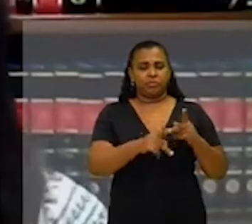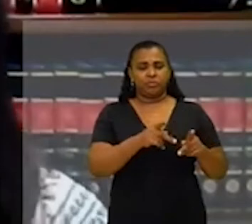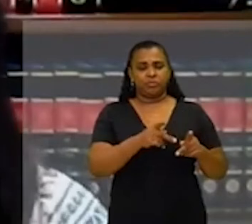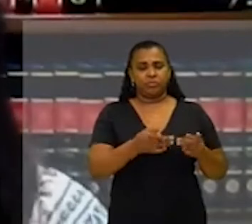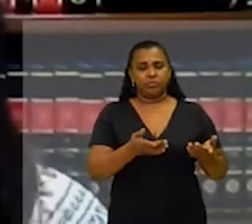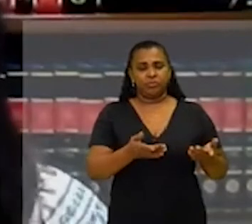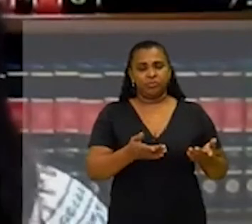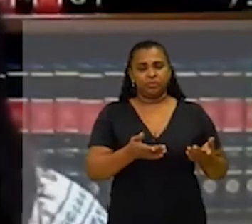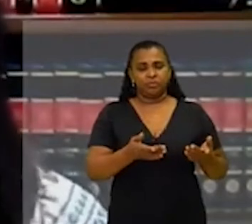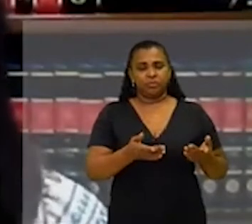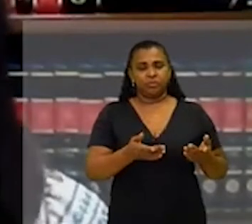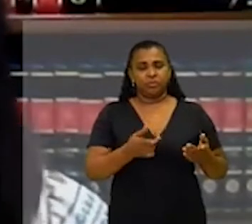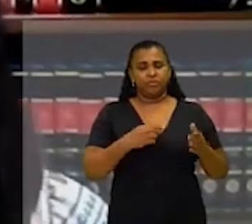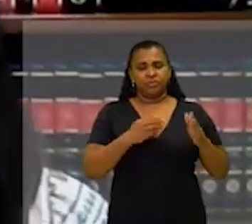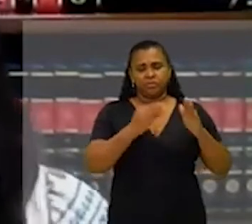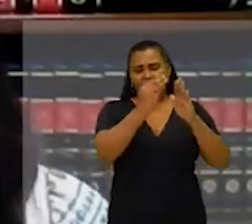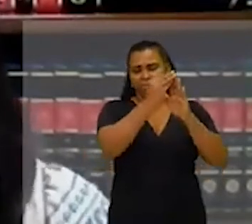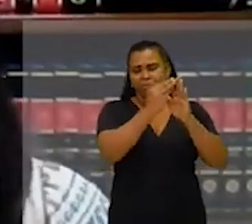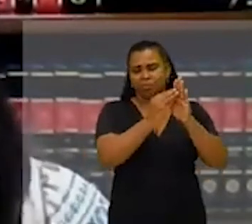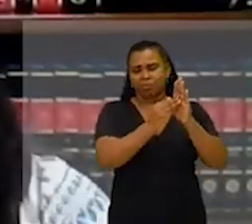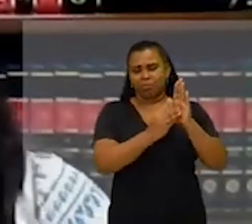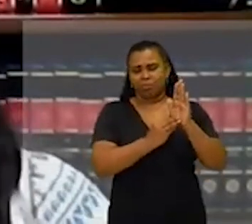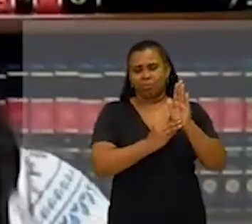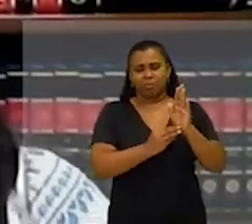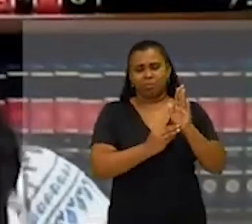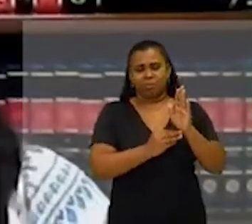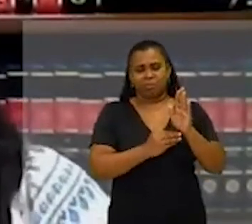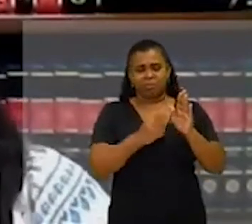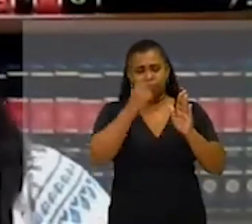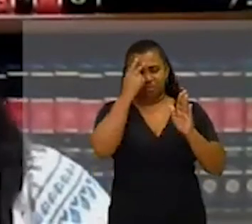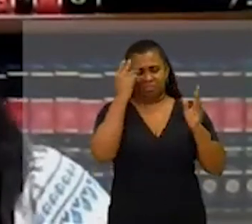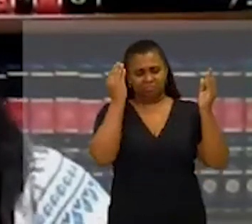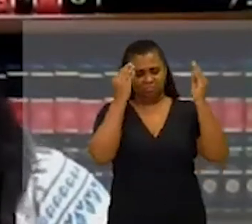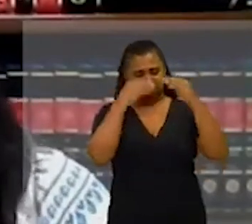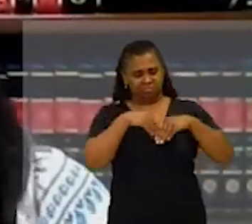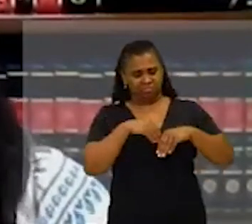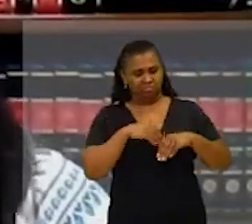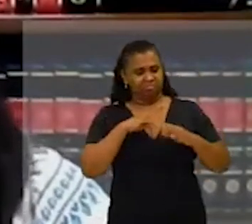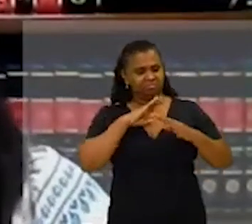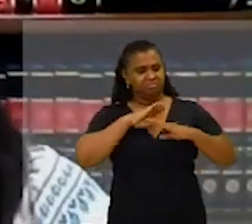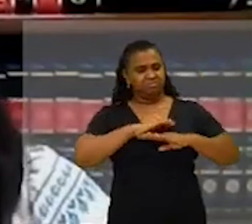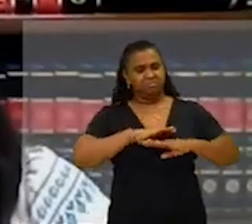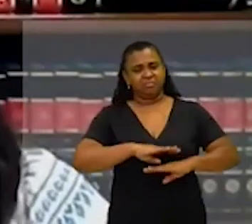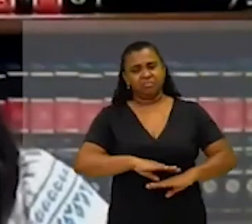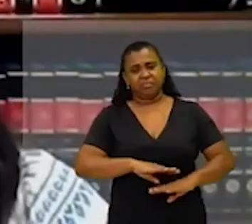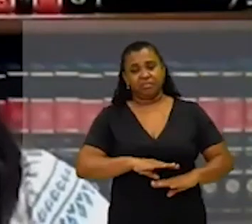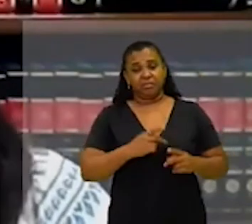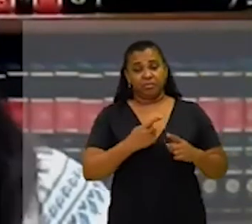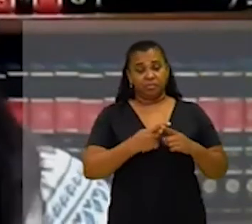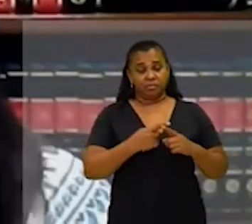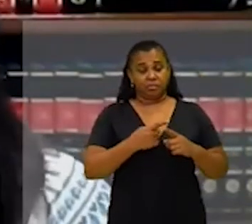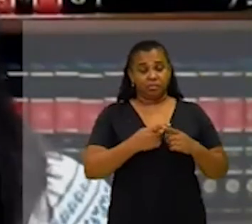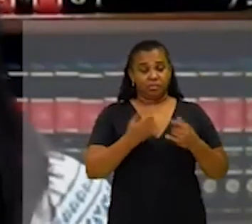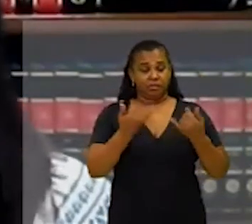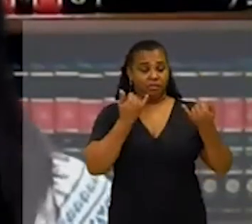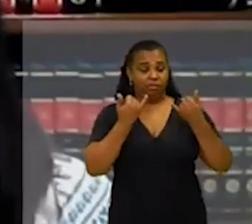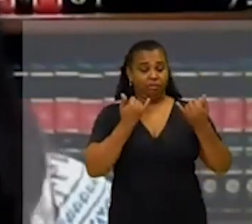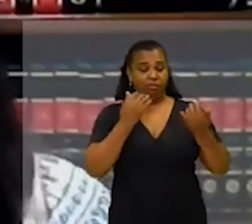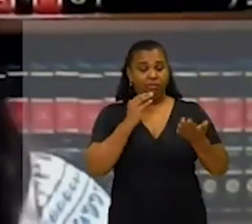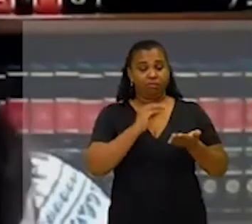formalidades que assustam e até desincentivam a cidadania meses Parecida de participar e eu